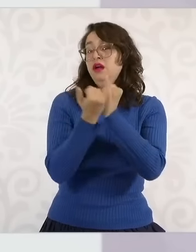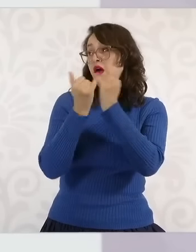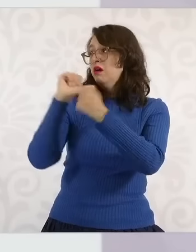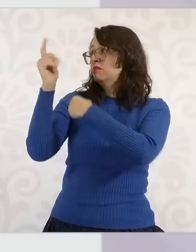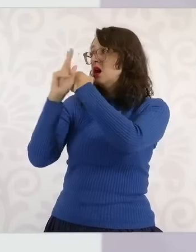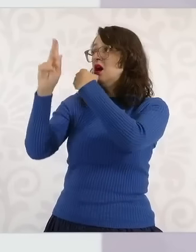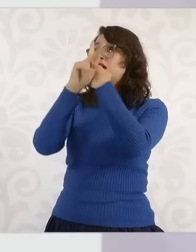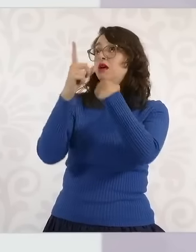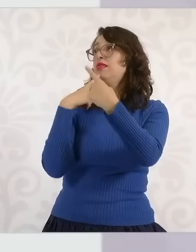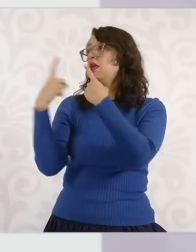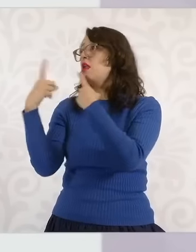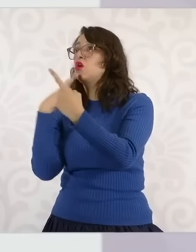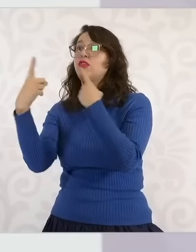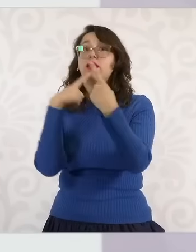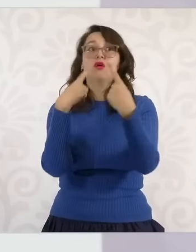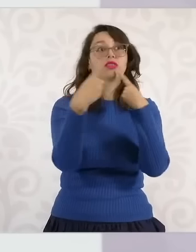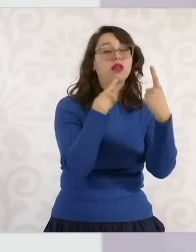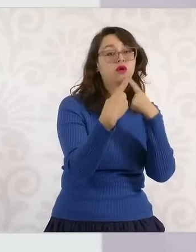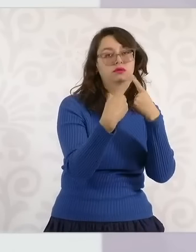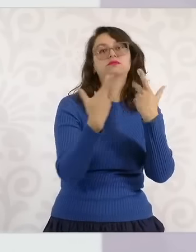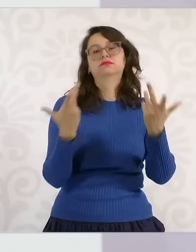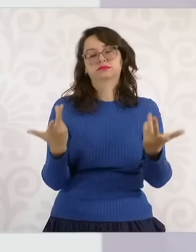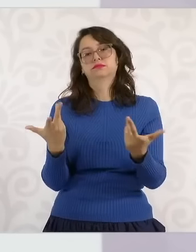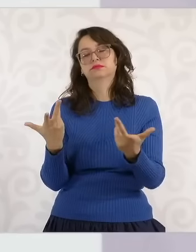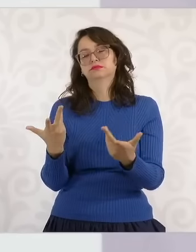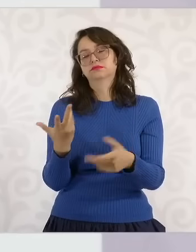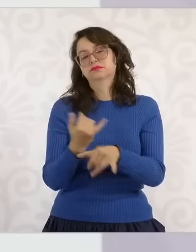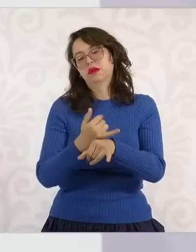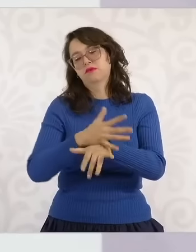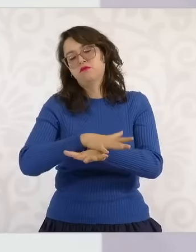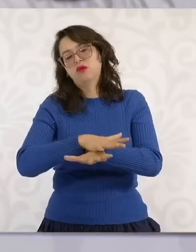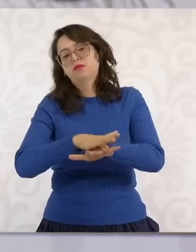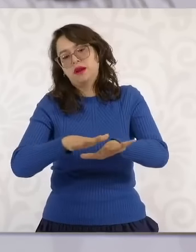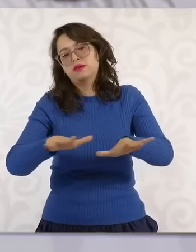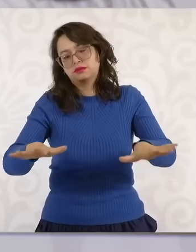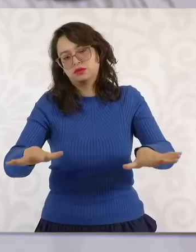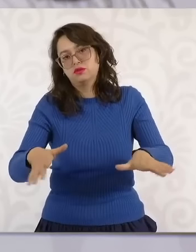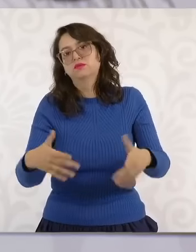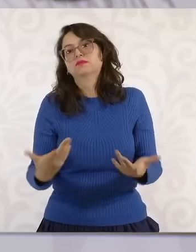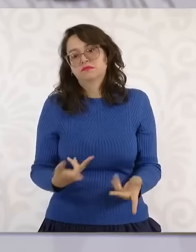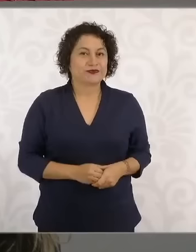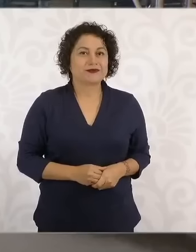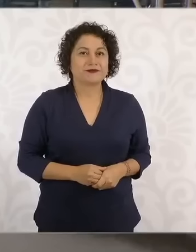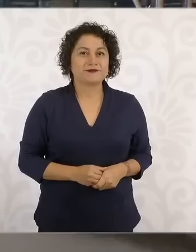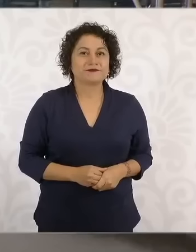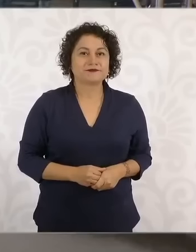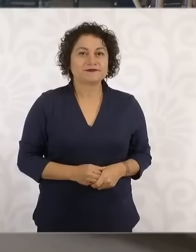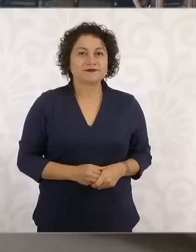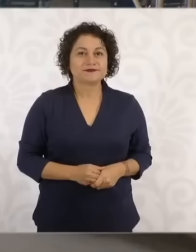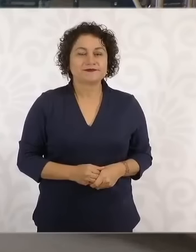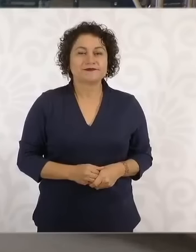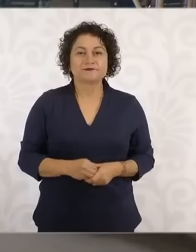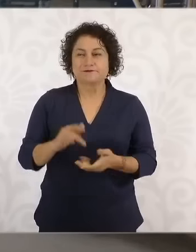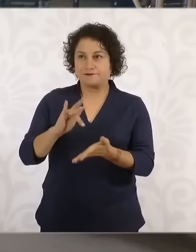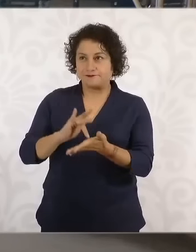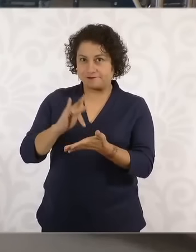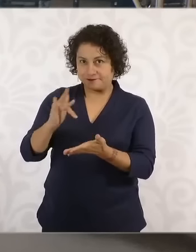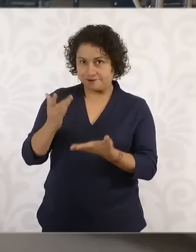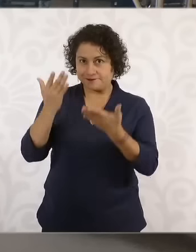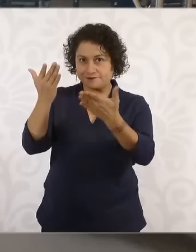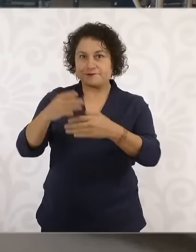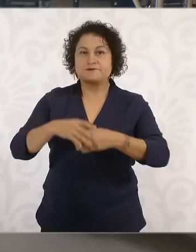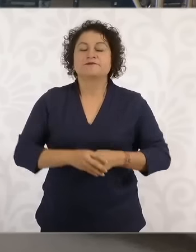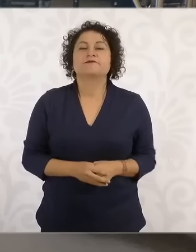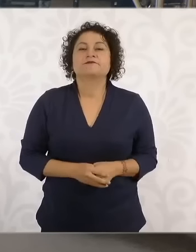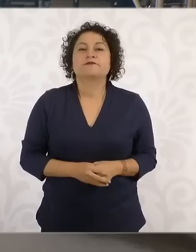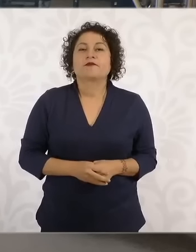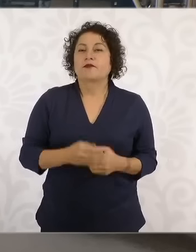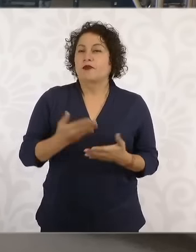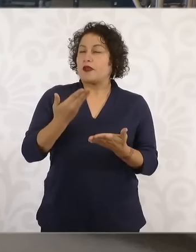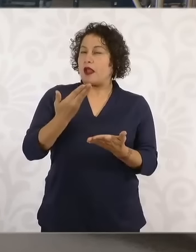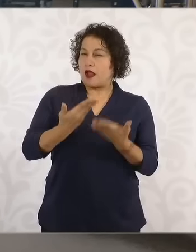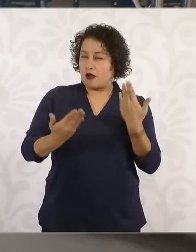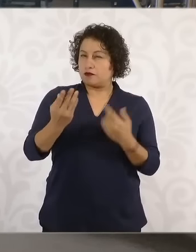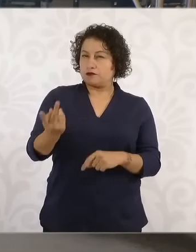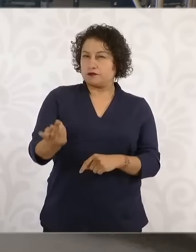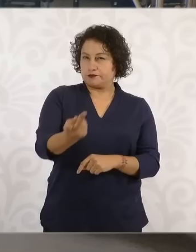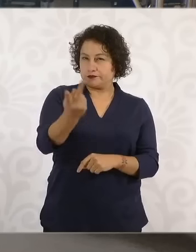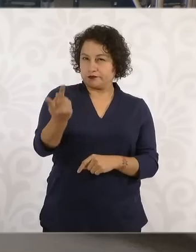cómo va eh mejorando y poniéndose en marcha el plan México. Es Salías Piego, eh ha tomado